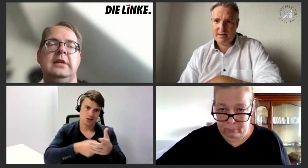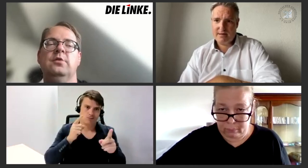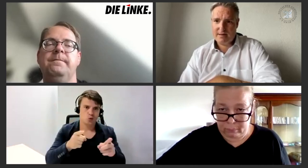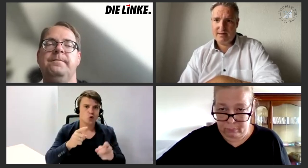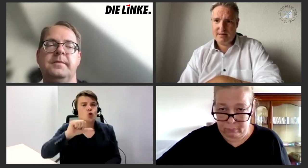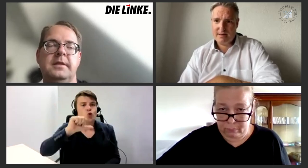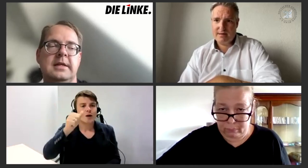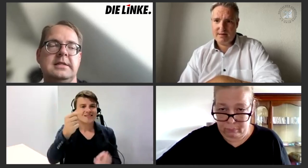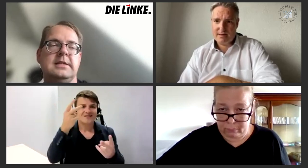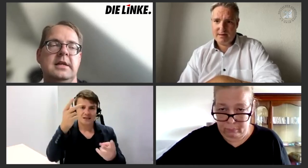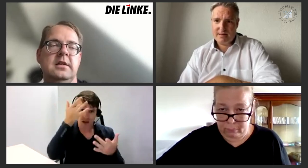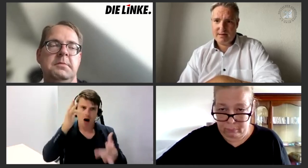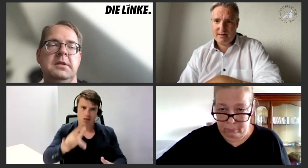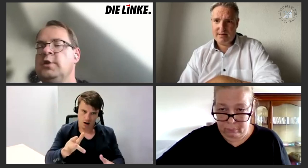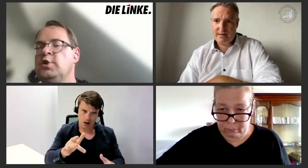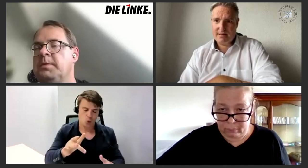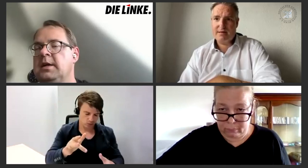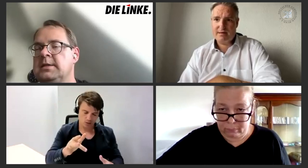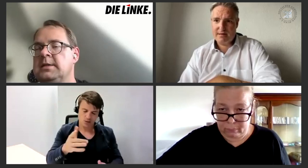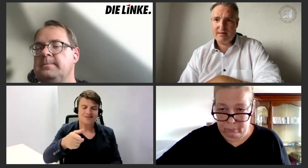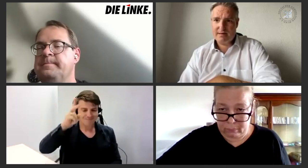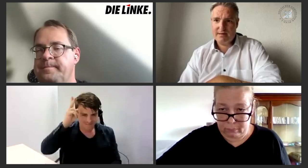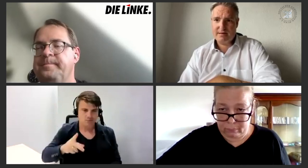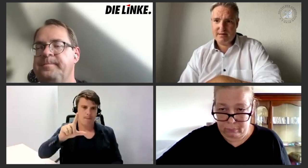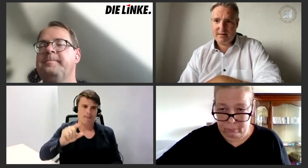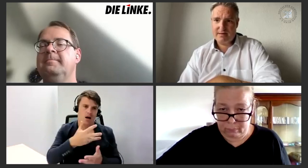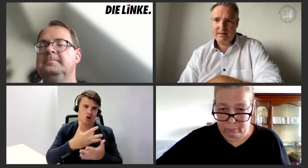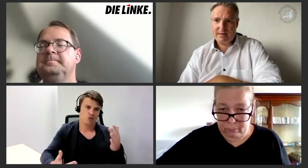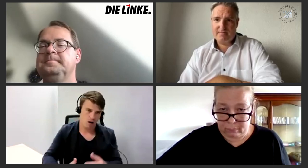Zunächst brauchen wir erstmal die Anerkennung, das es eine Minderheitensprache ist.